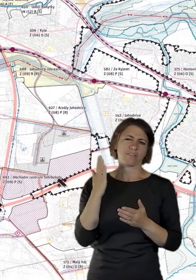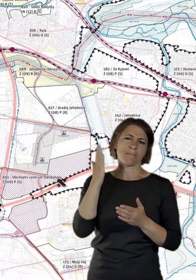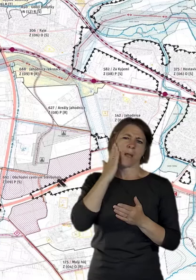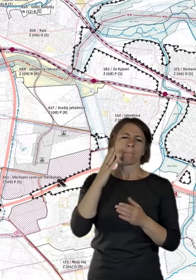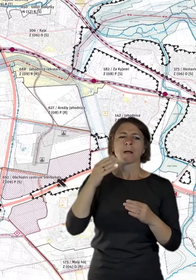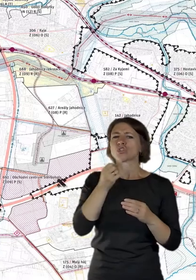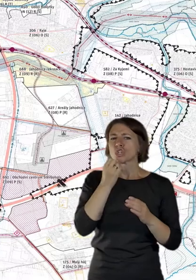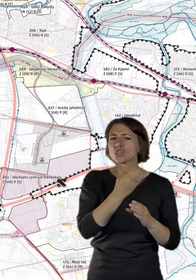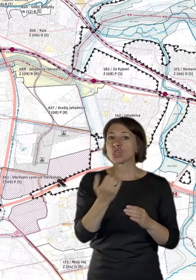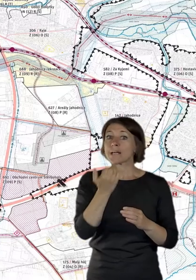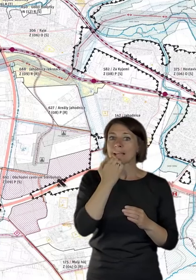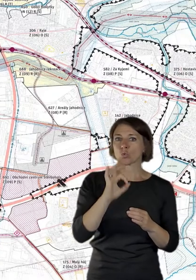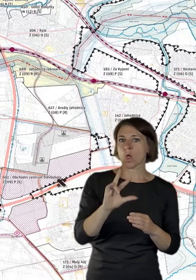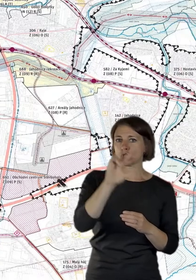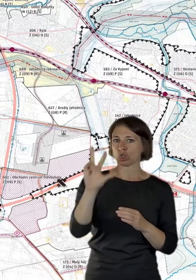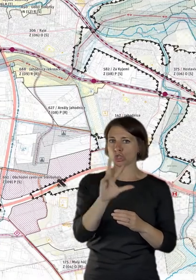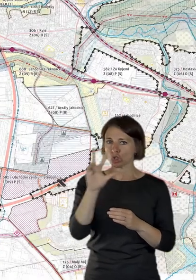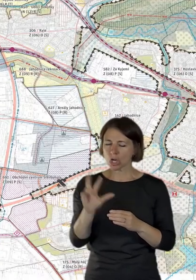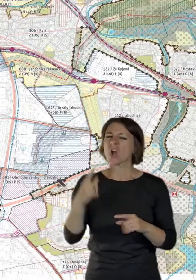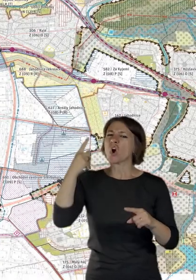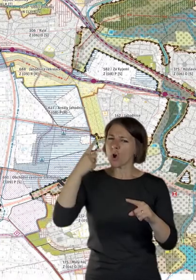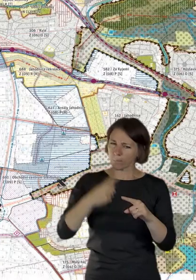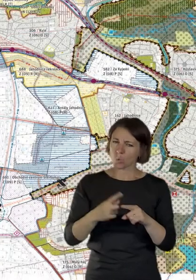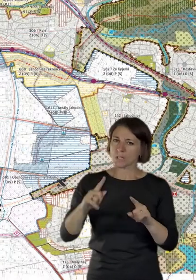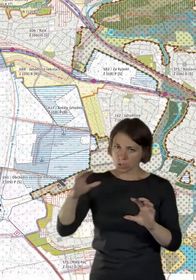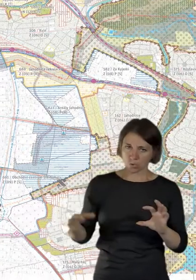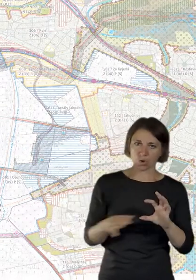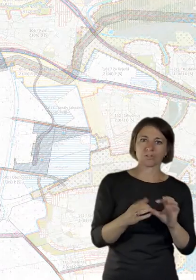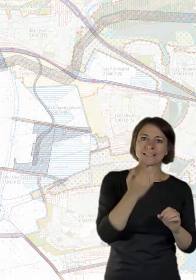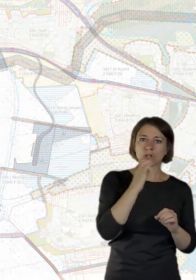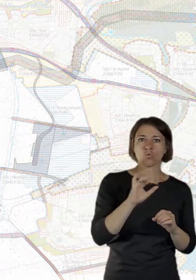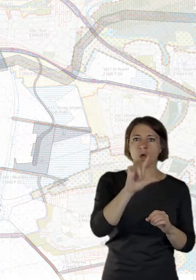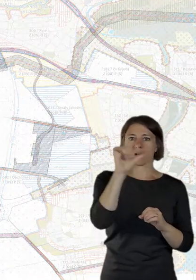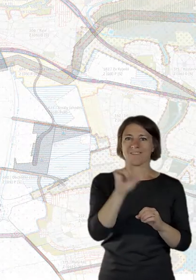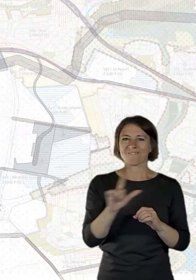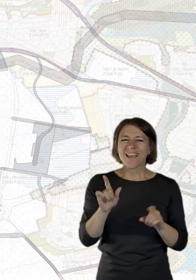ale propisuje se i do hlavního výkresu struktury Z 02 ve formě šedé jemné šrafy.